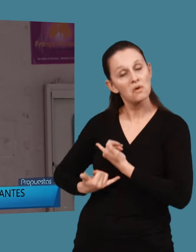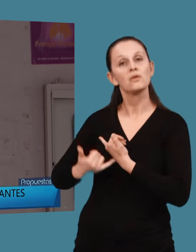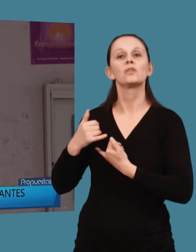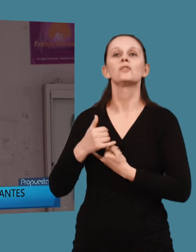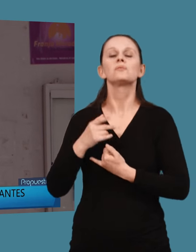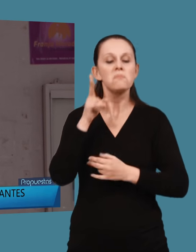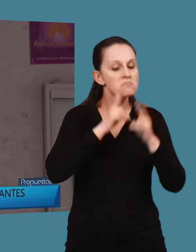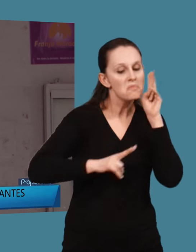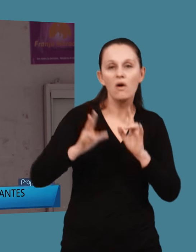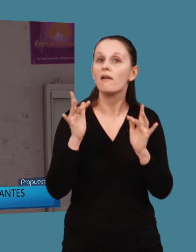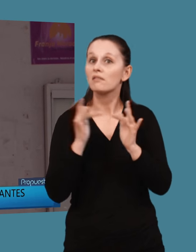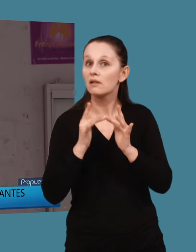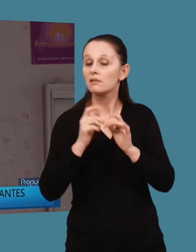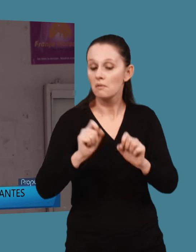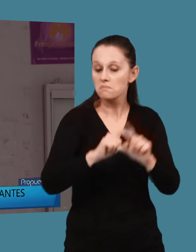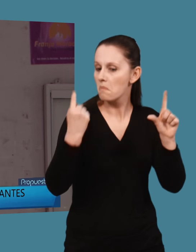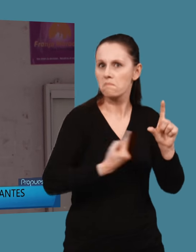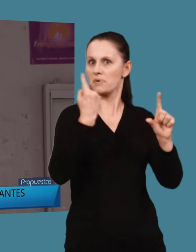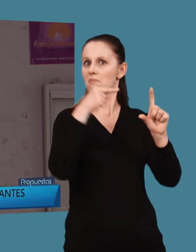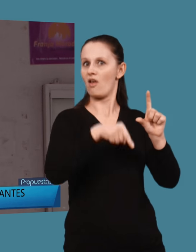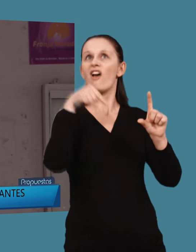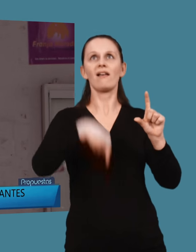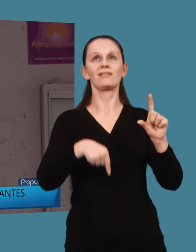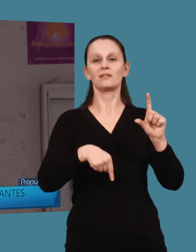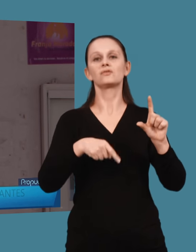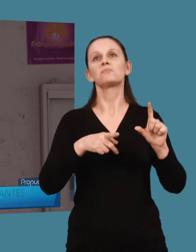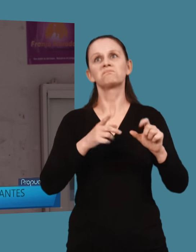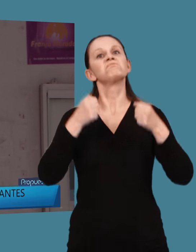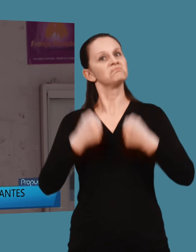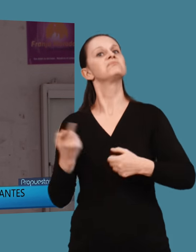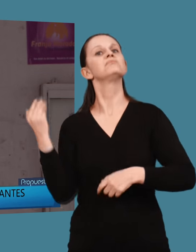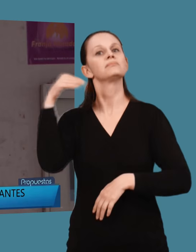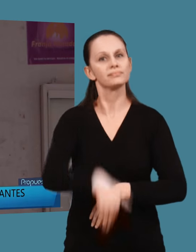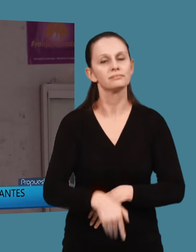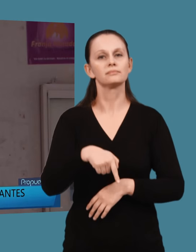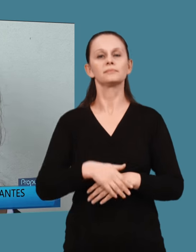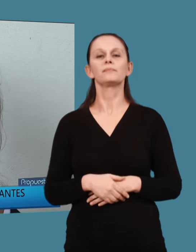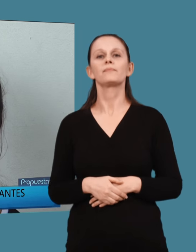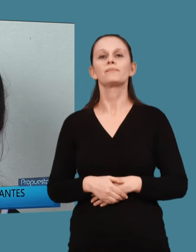buscando en Internet, me saltó esta enseguida y decidí venirme a esta.